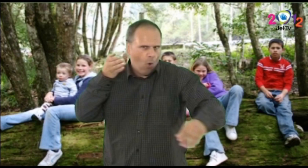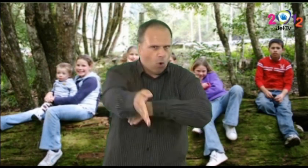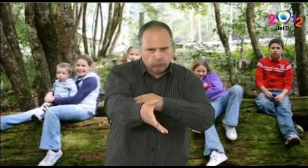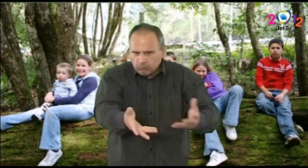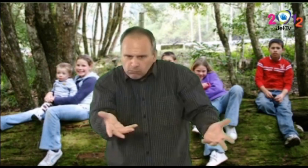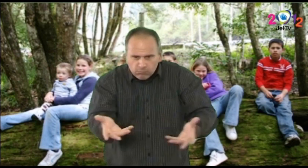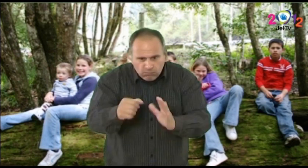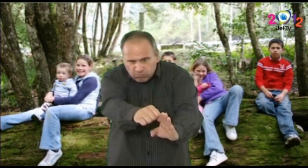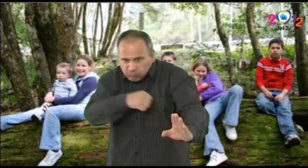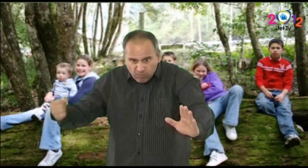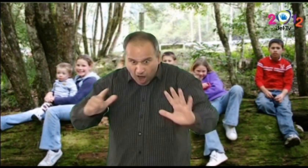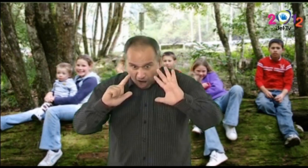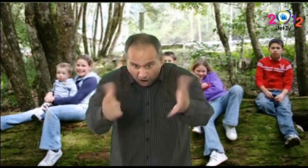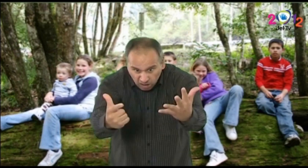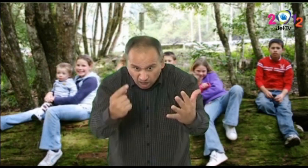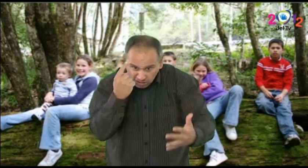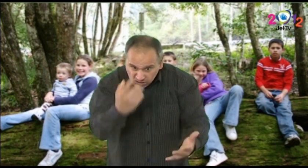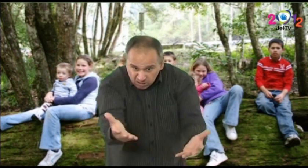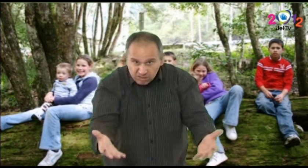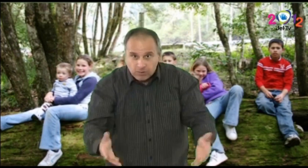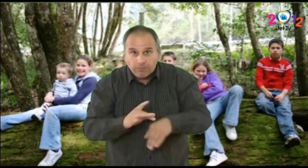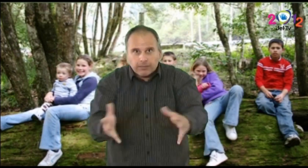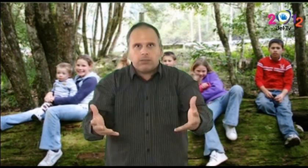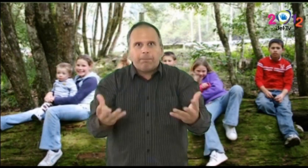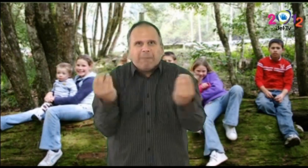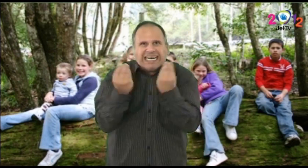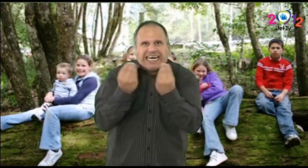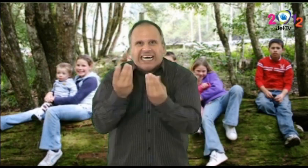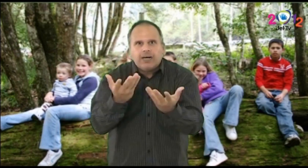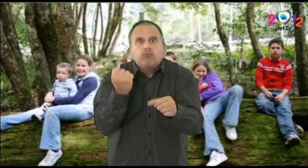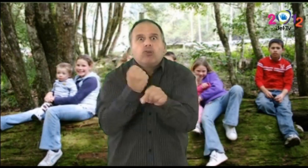...és mondja neki, megszületett a hetedik gyereke. - De miért? Mit csináltál?